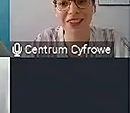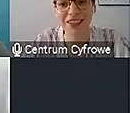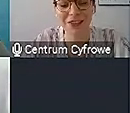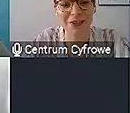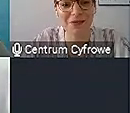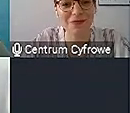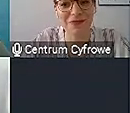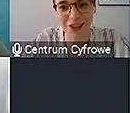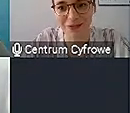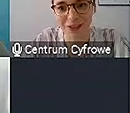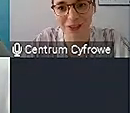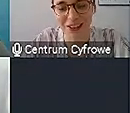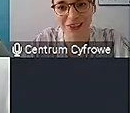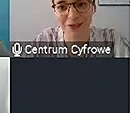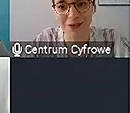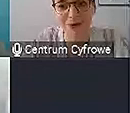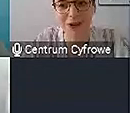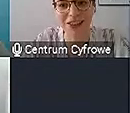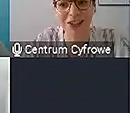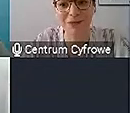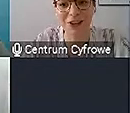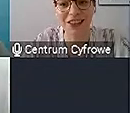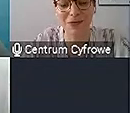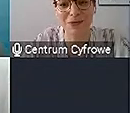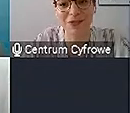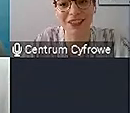że przyjąłeś nasze zaproszenie do prowadzenia webinarium.